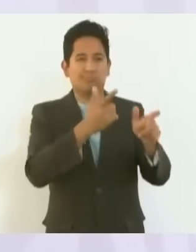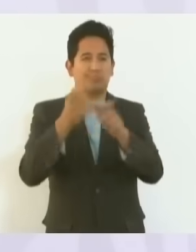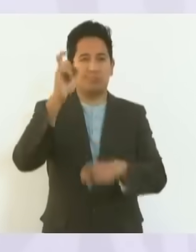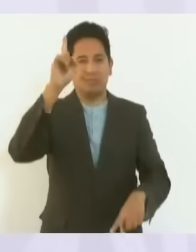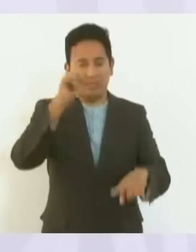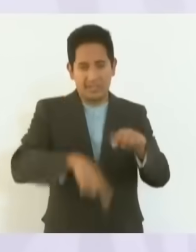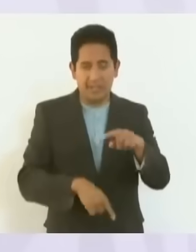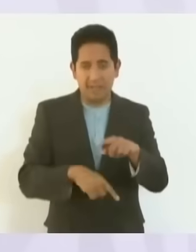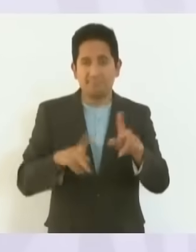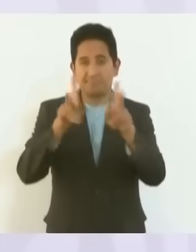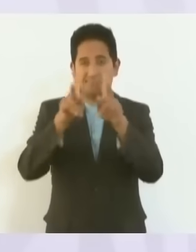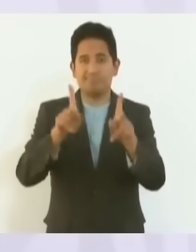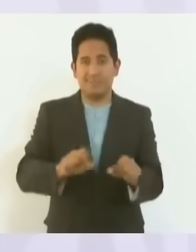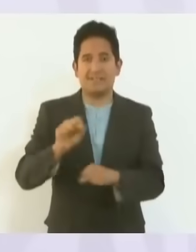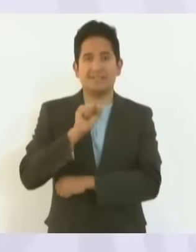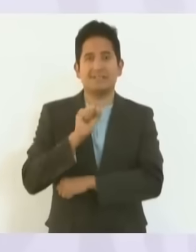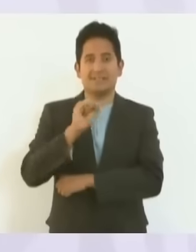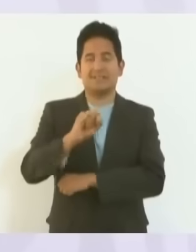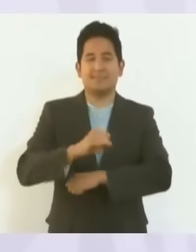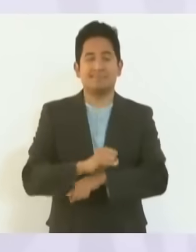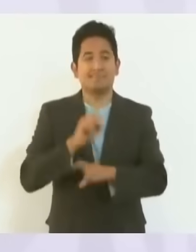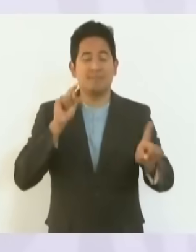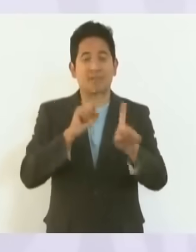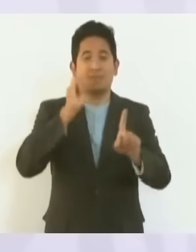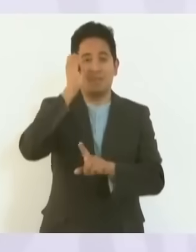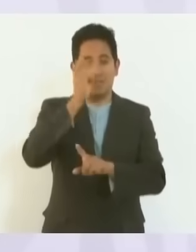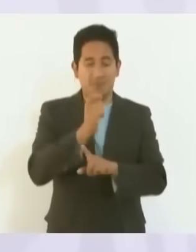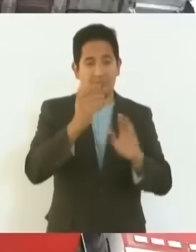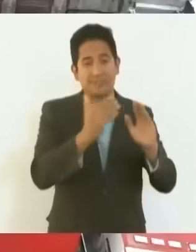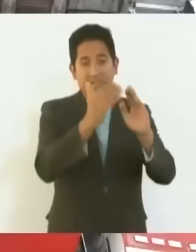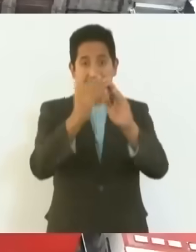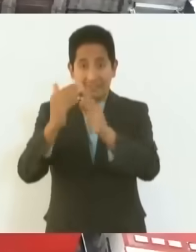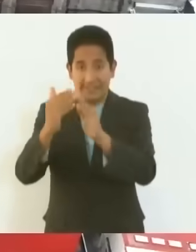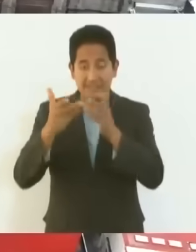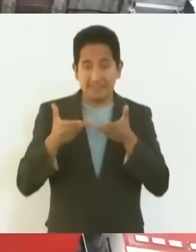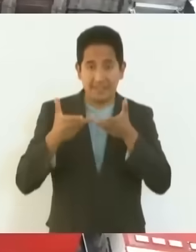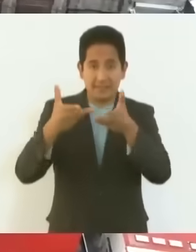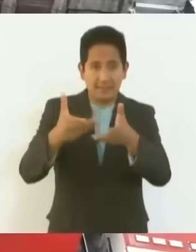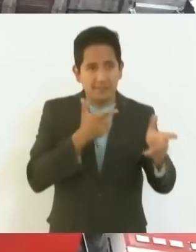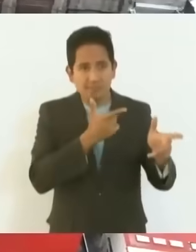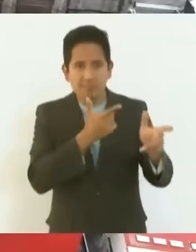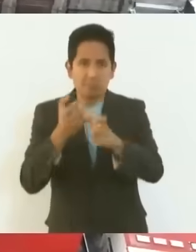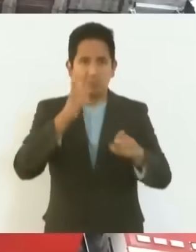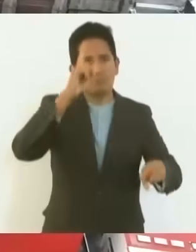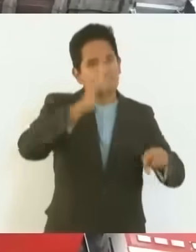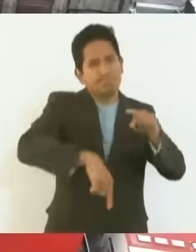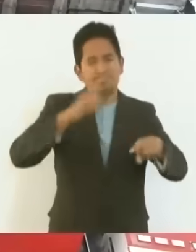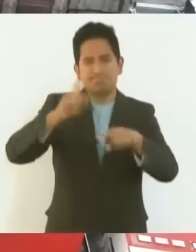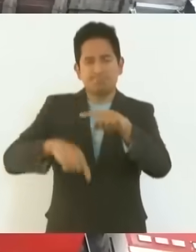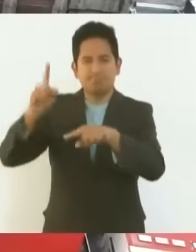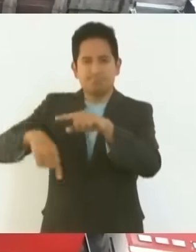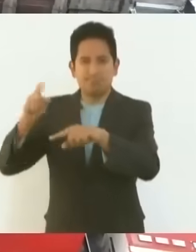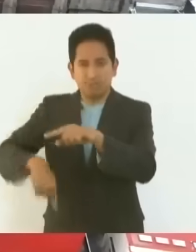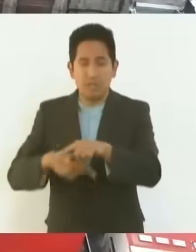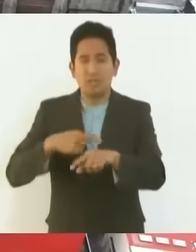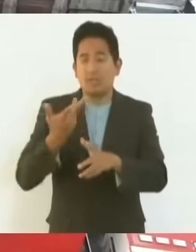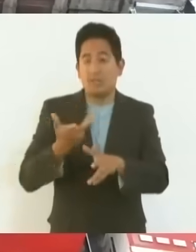El objetivo es retirar armas de las casas, de las calles. La gente sin decir dónde obtuvo el arma,